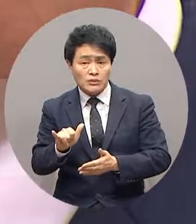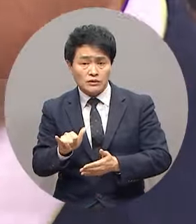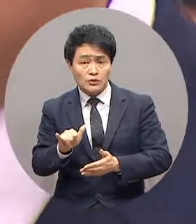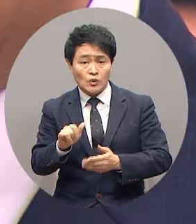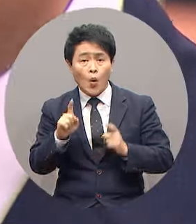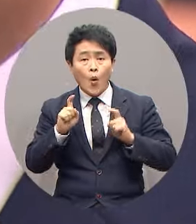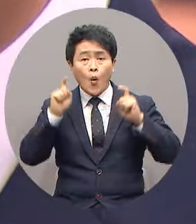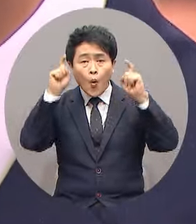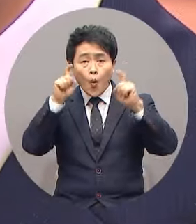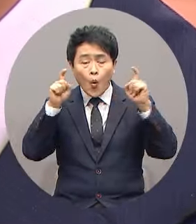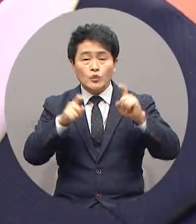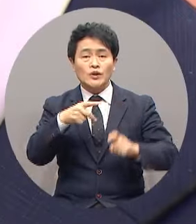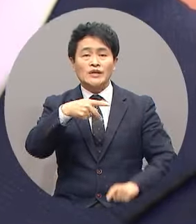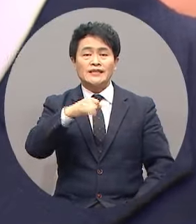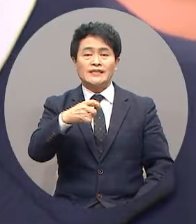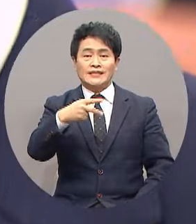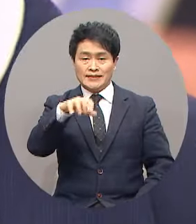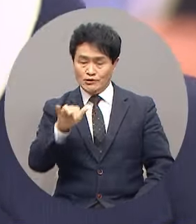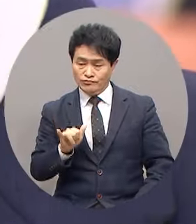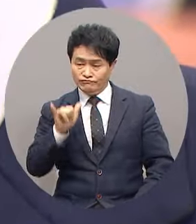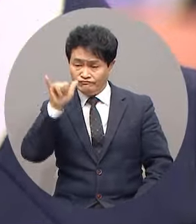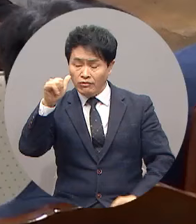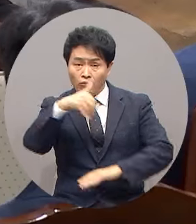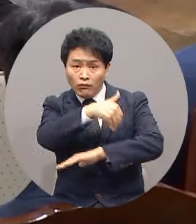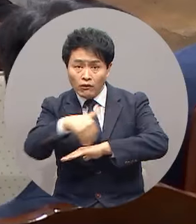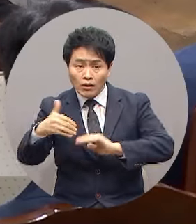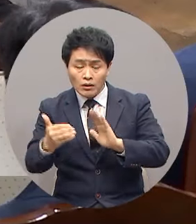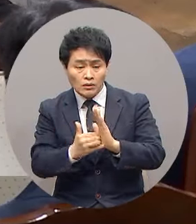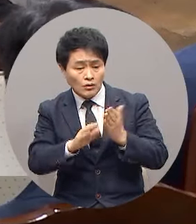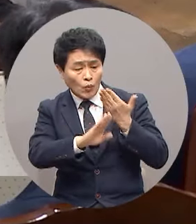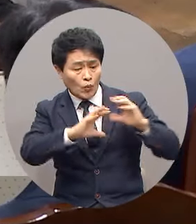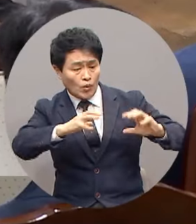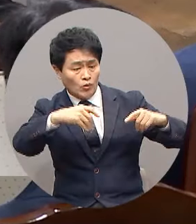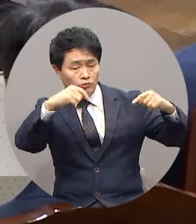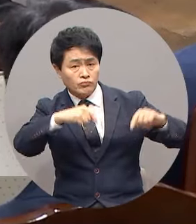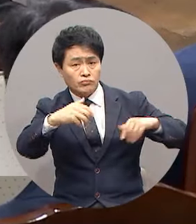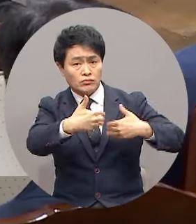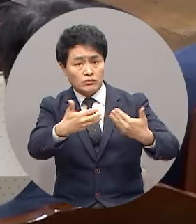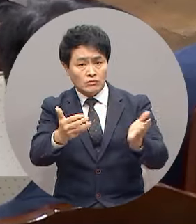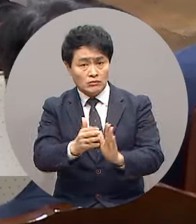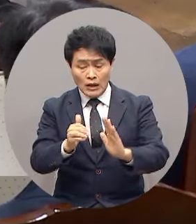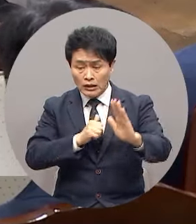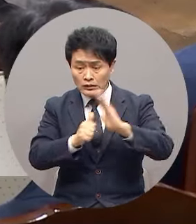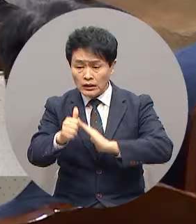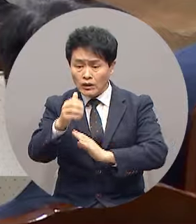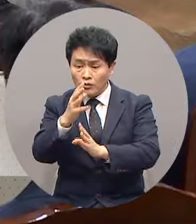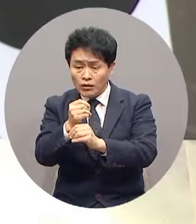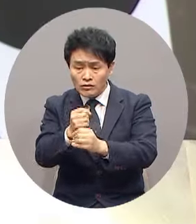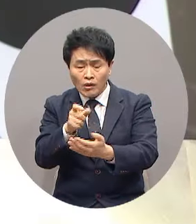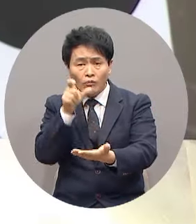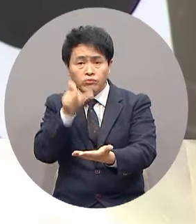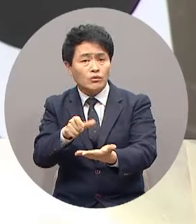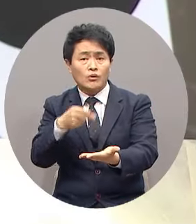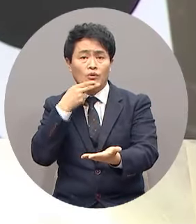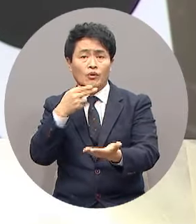이 전 장관은 당초 오늘 오후 국적기 편을 이용해 호주 시드니로 출국할 예정이었습니다. 외교부 관계자 등에 따르면 대사 부임 시기에 대해서는 관련된 규정이 없기